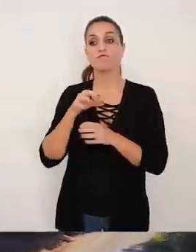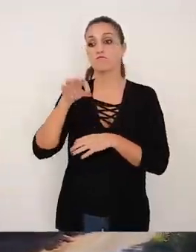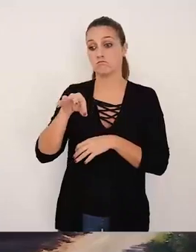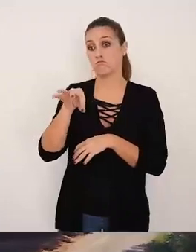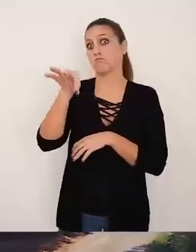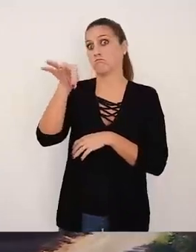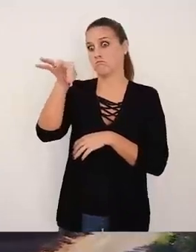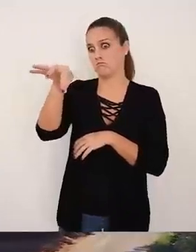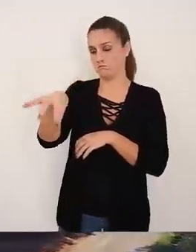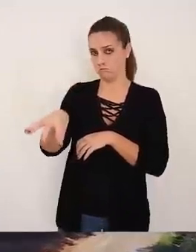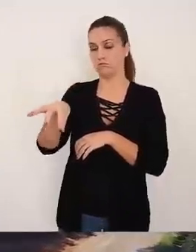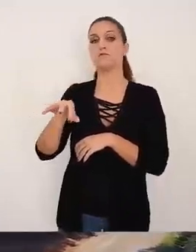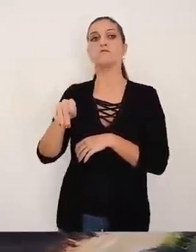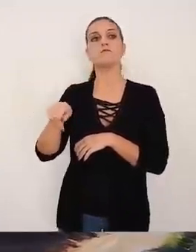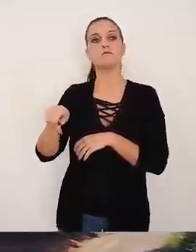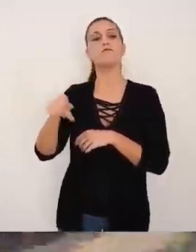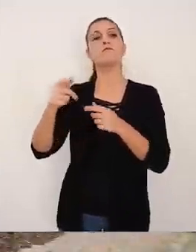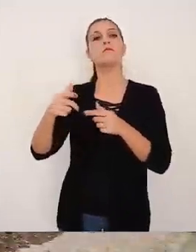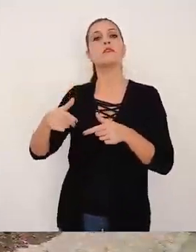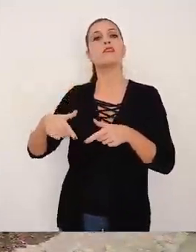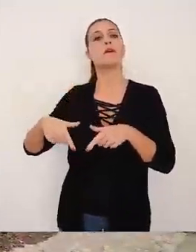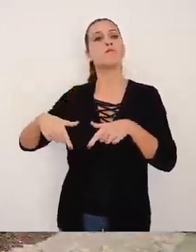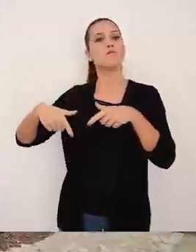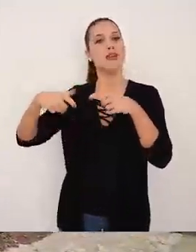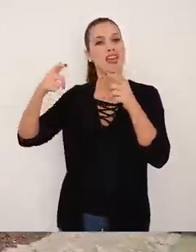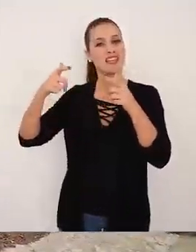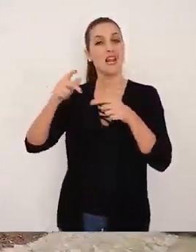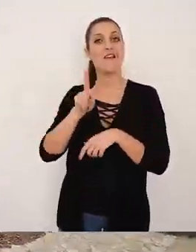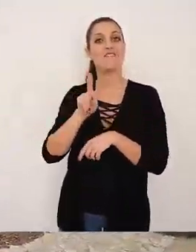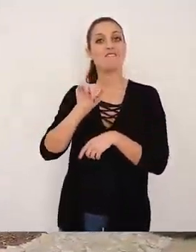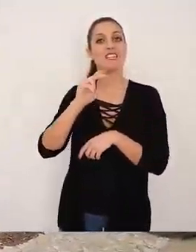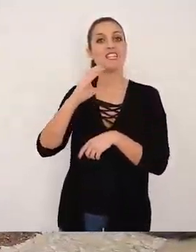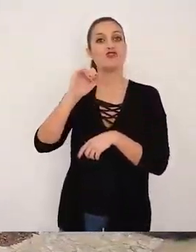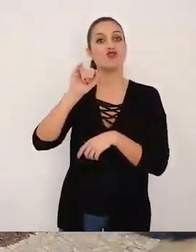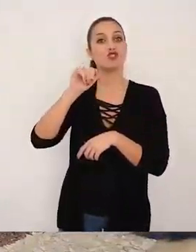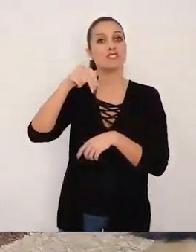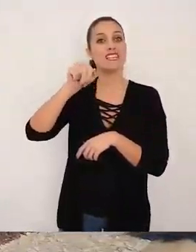Nella stessa area si riscontra anche il “menhir vicinanze 2” caratterizzato dalla sua base